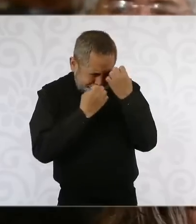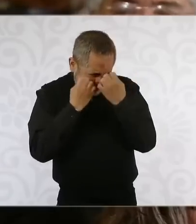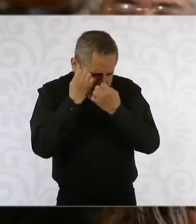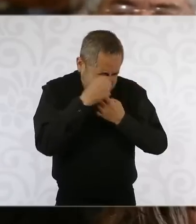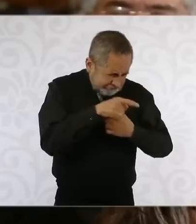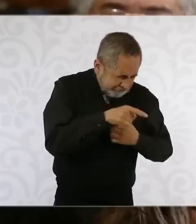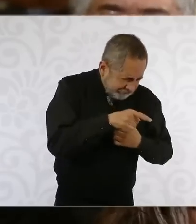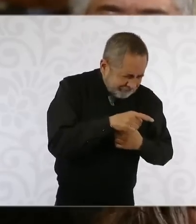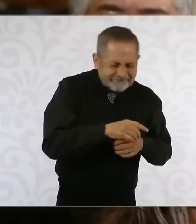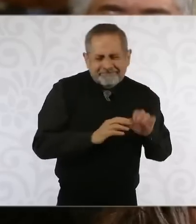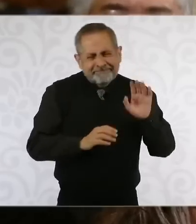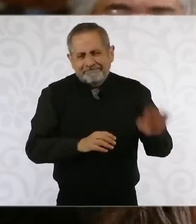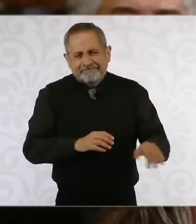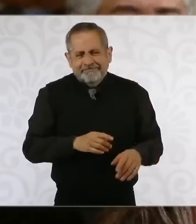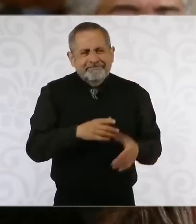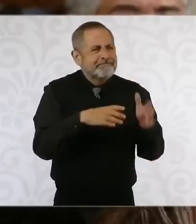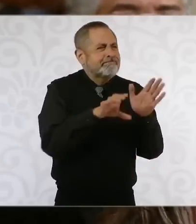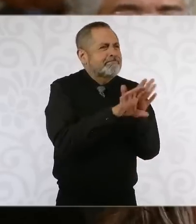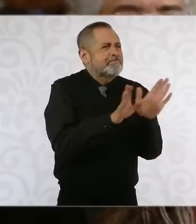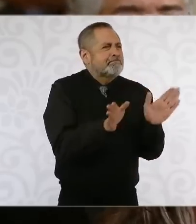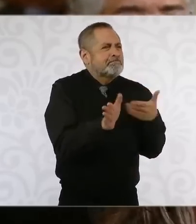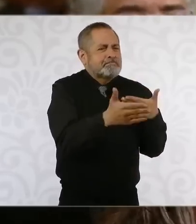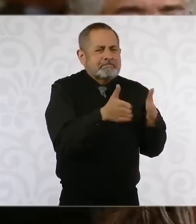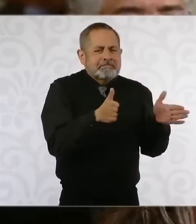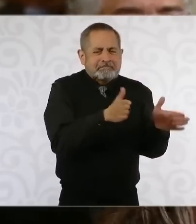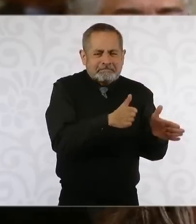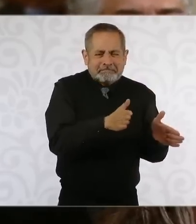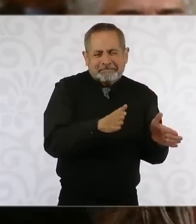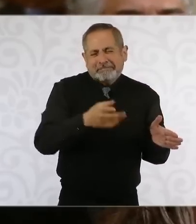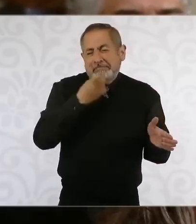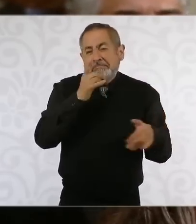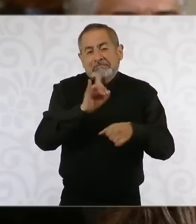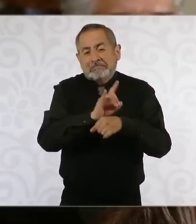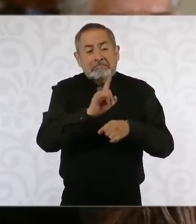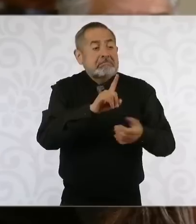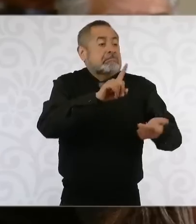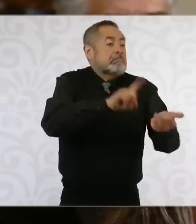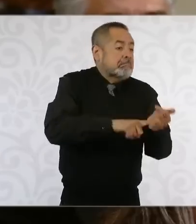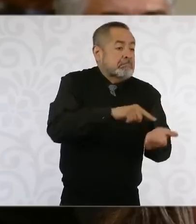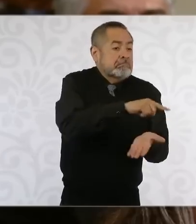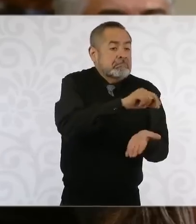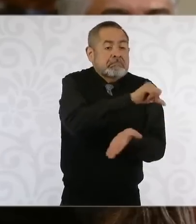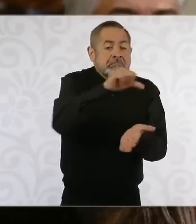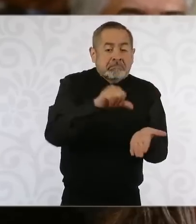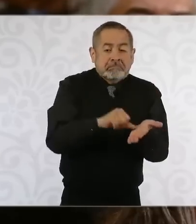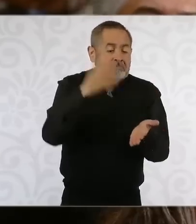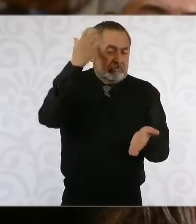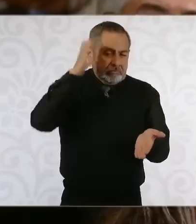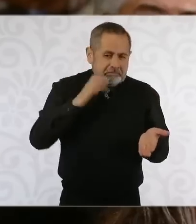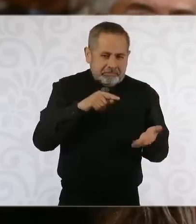cerrado es un lugar que supuestamente está en el centro de de Culiacán Y también voy a hacer voy a